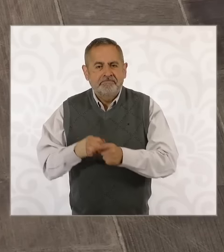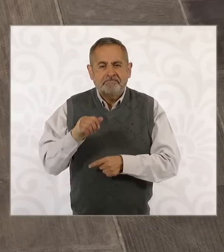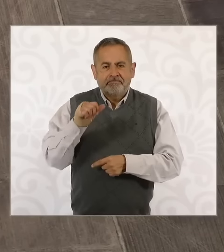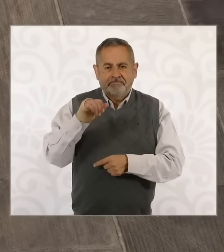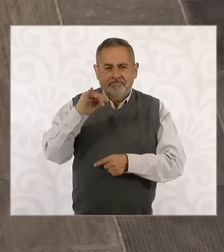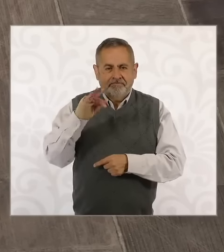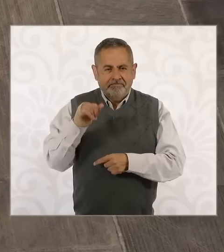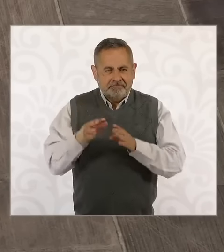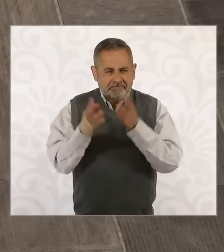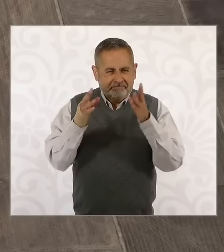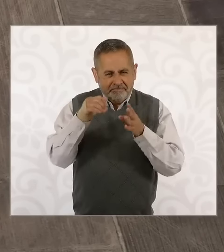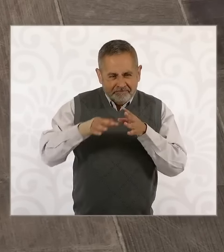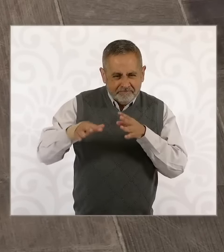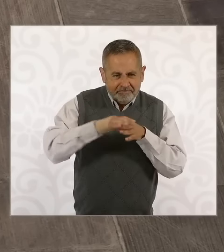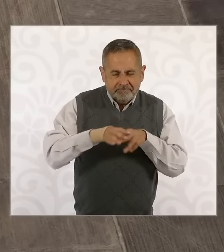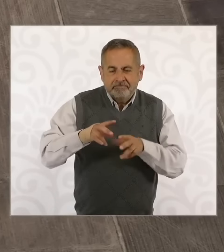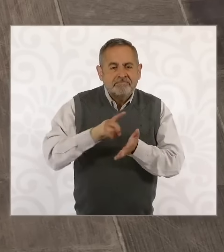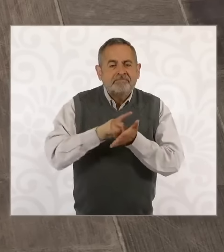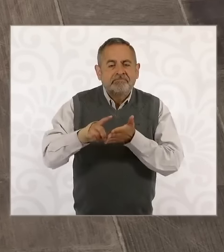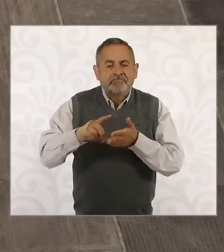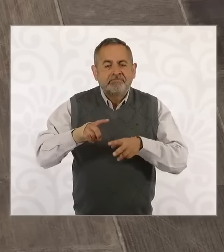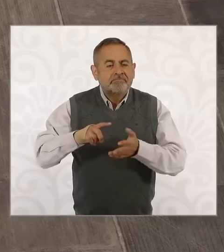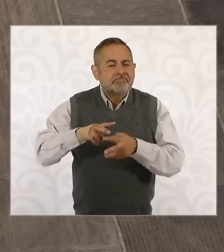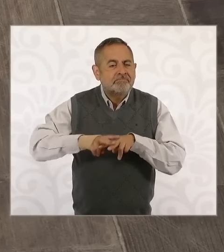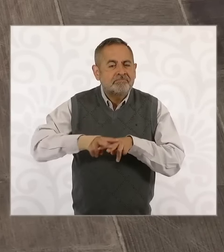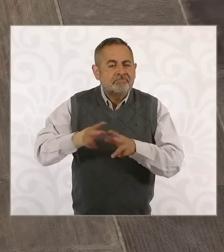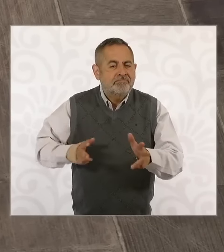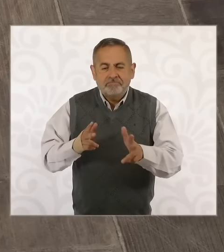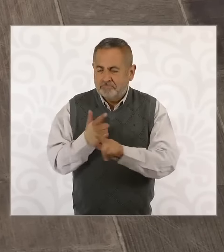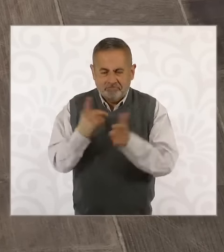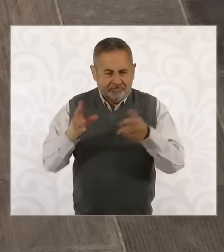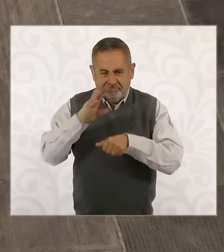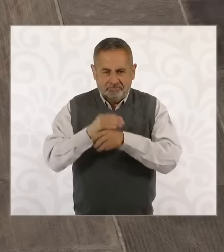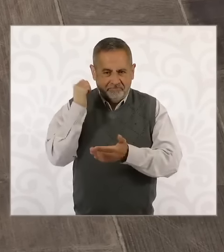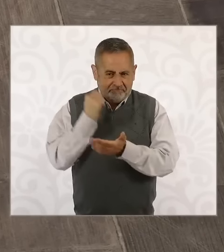si alcanzan a ver por un lado la infraestructura complementaria que nos solicita la agencia y que